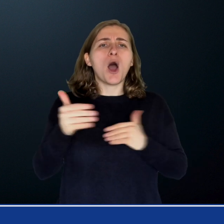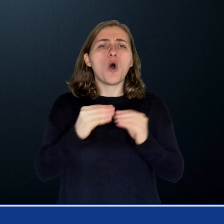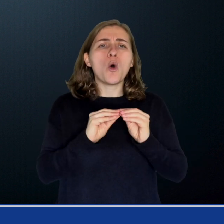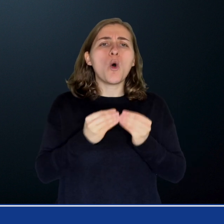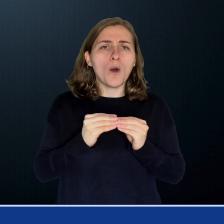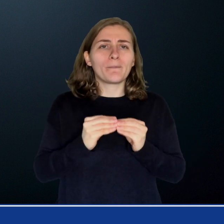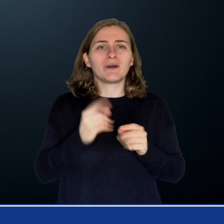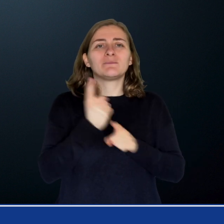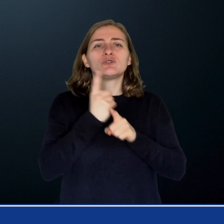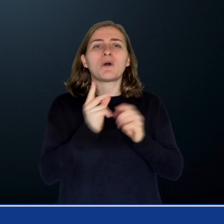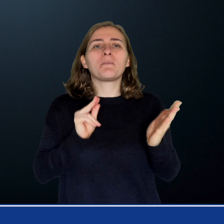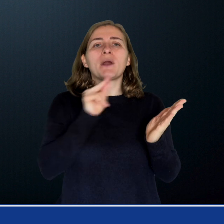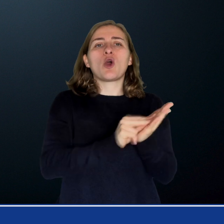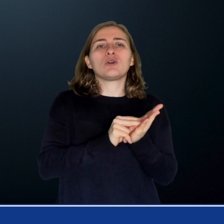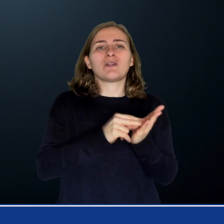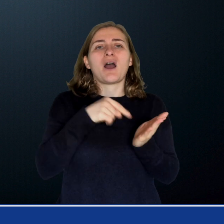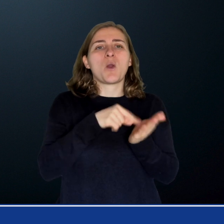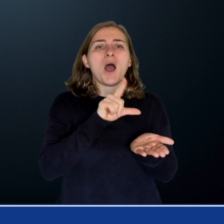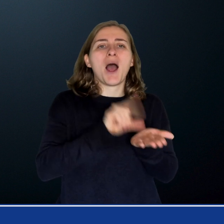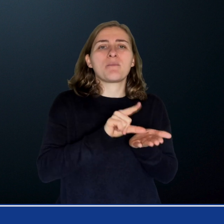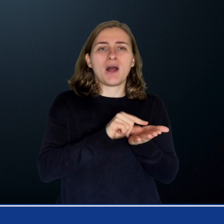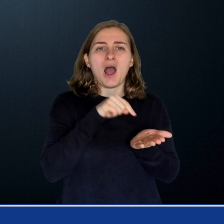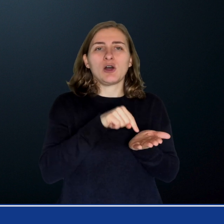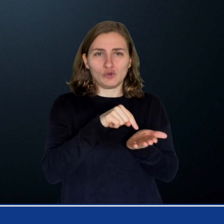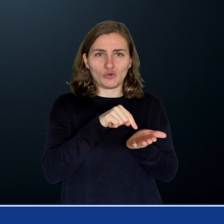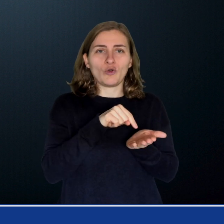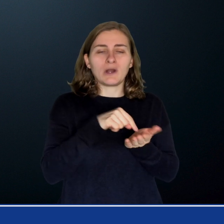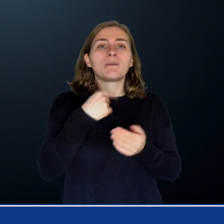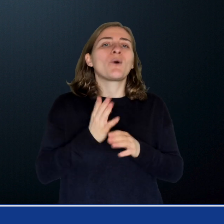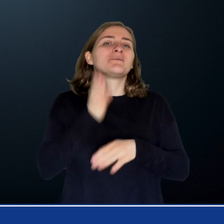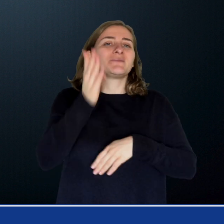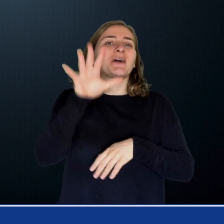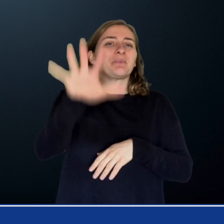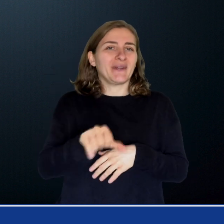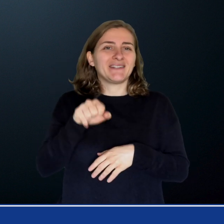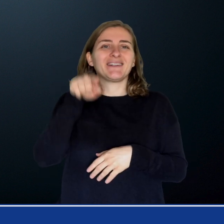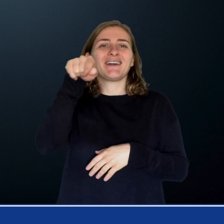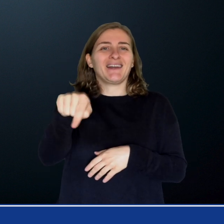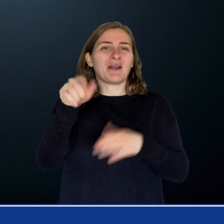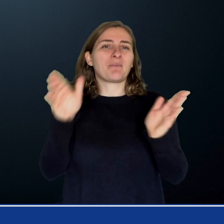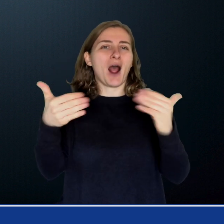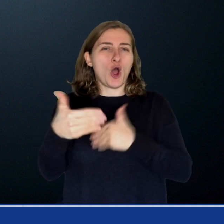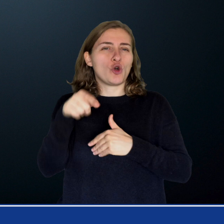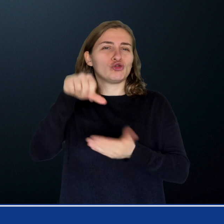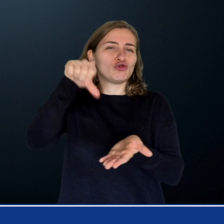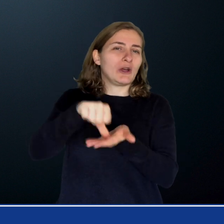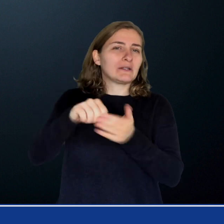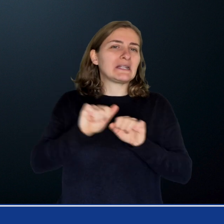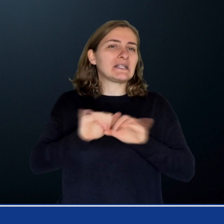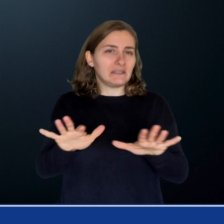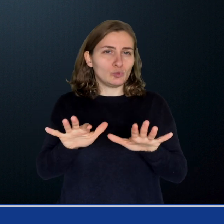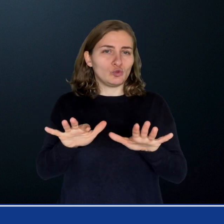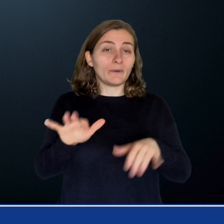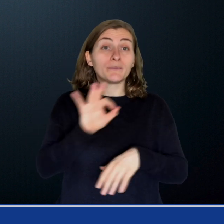da prenotare mediante una applicazione e ritirare presso un centro di distribuzione